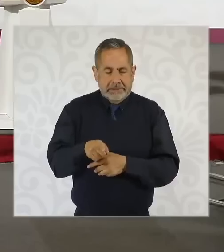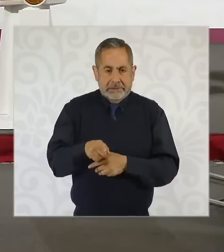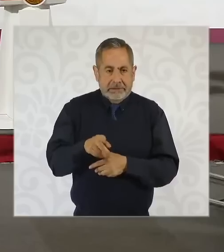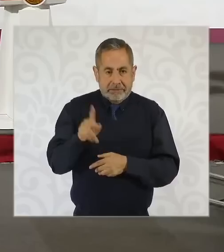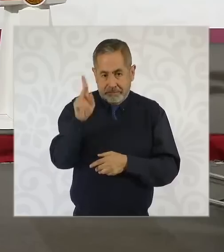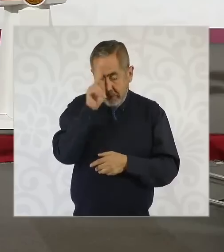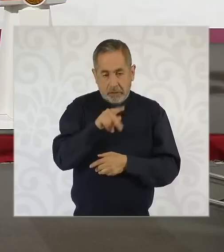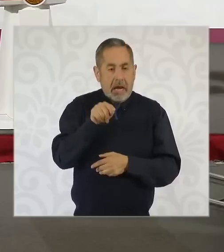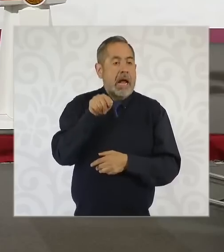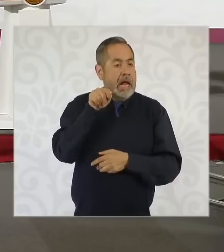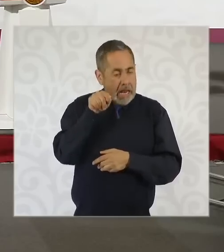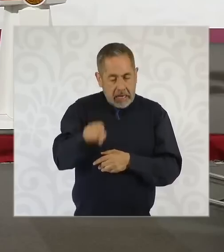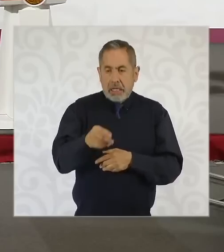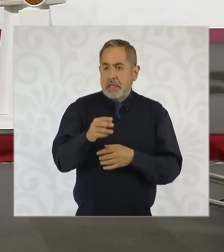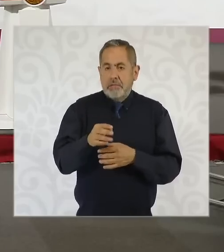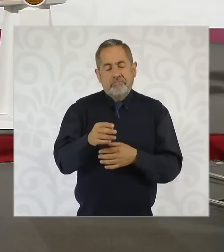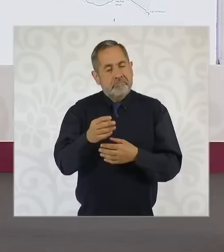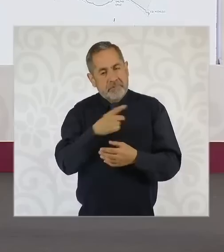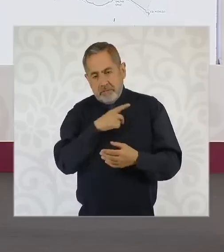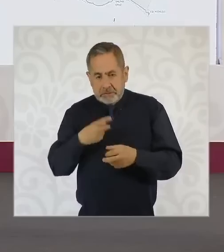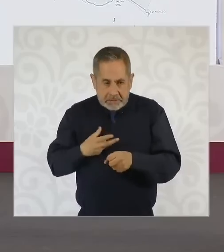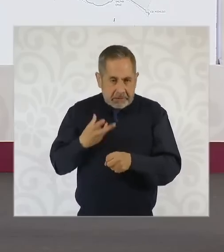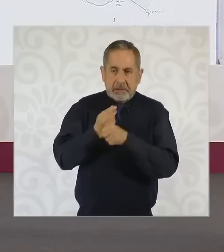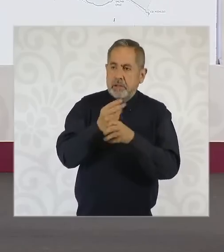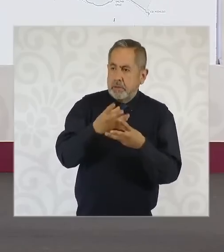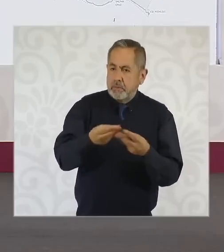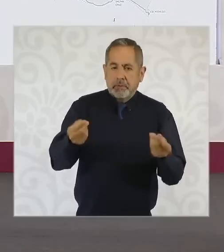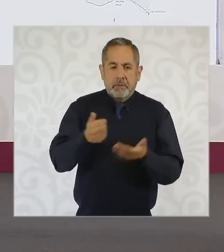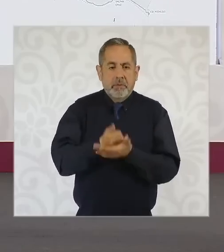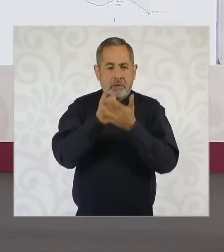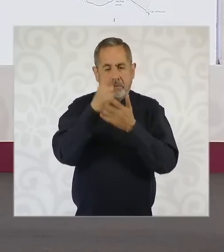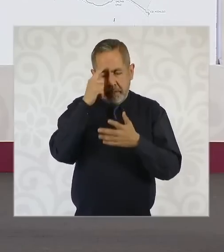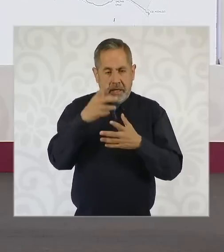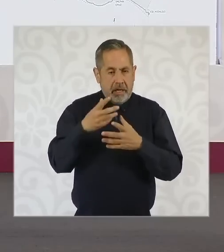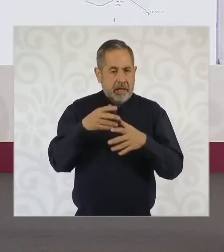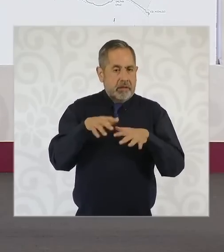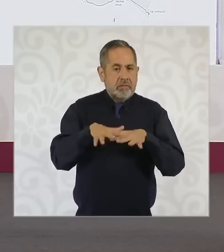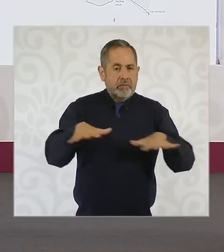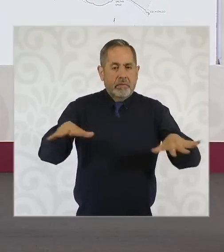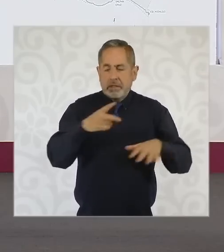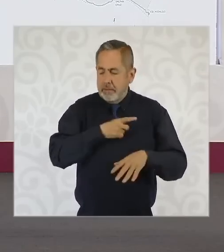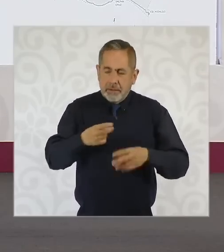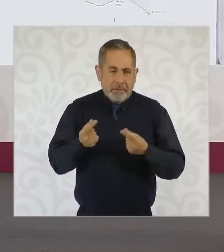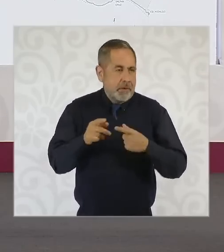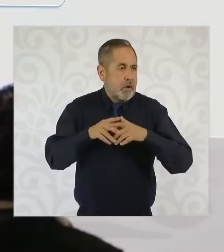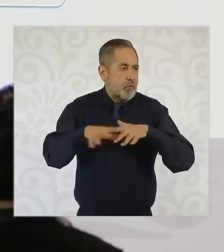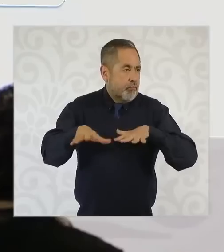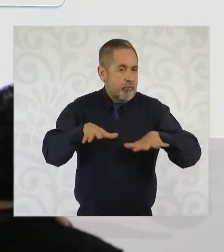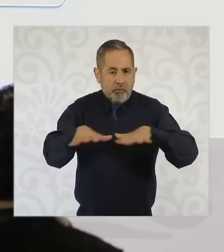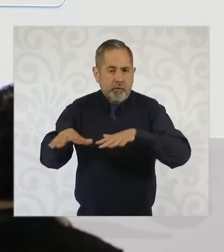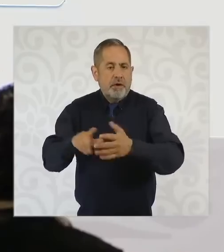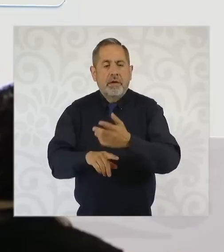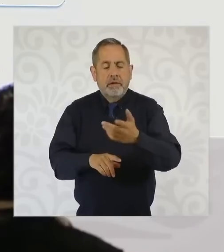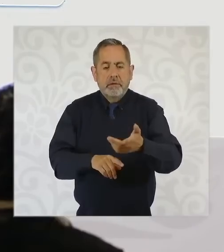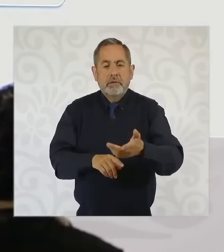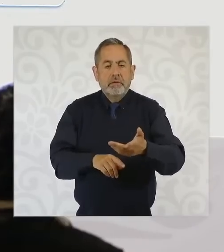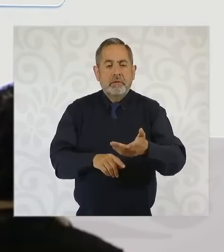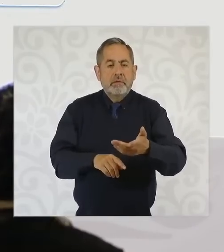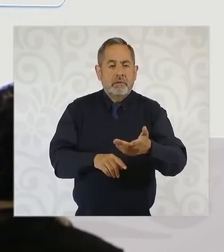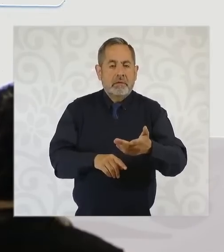muy importante eh ante alguna contingencia que siempre tengan paso y este está eh también en su